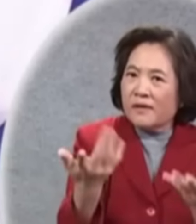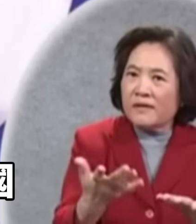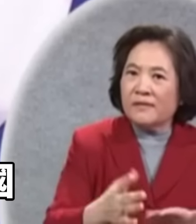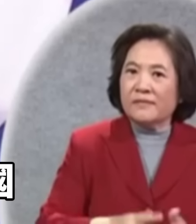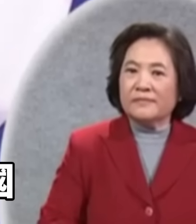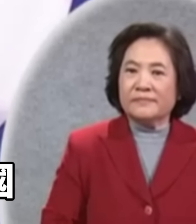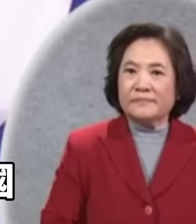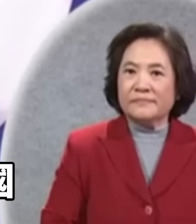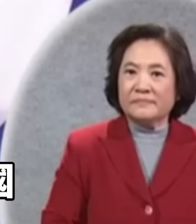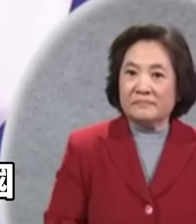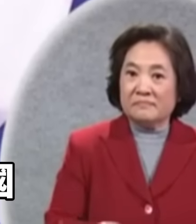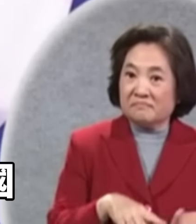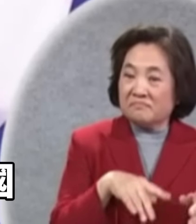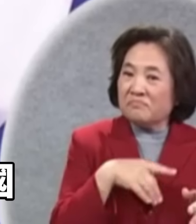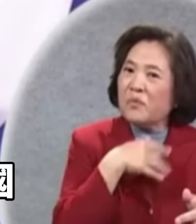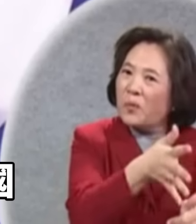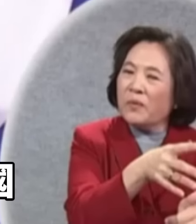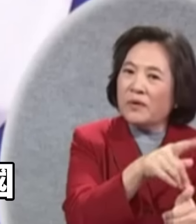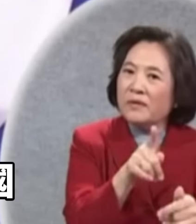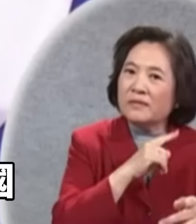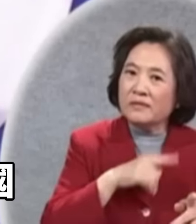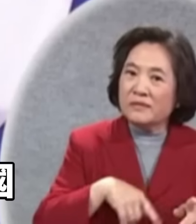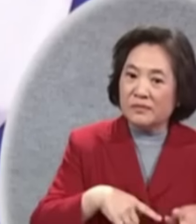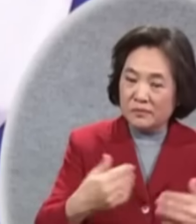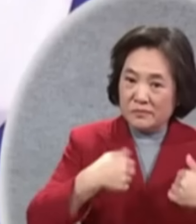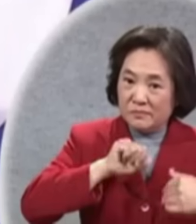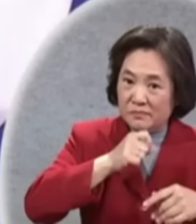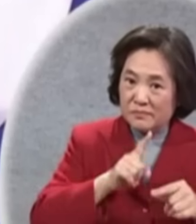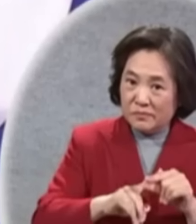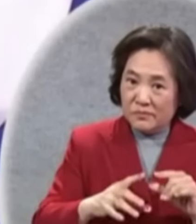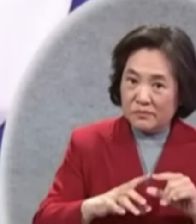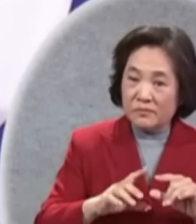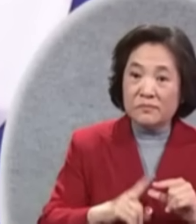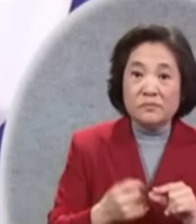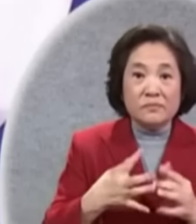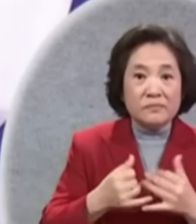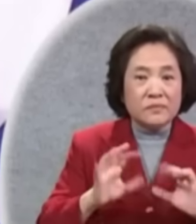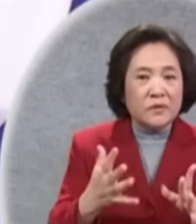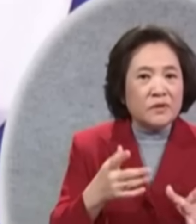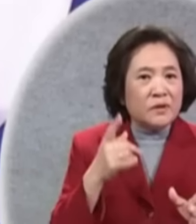你到底有沒有能力帶領中華民國 老百姓投票給民進黨